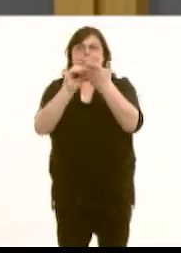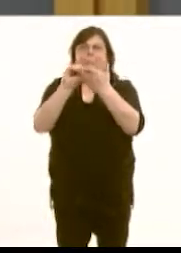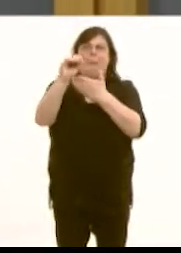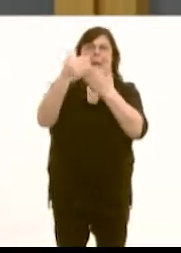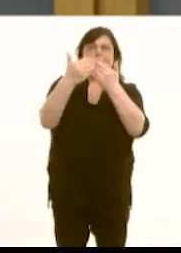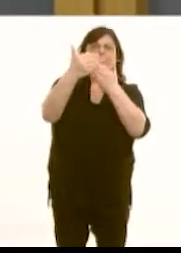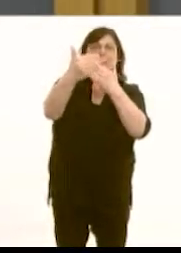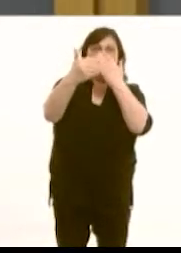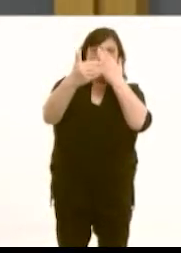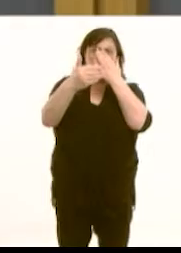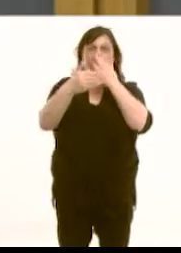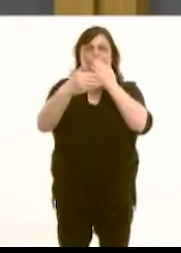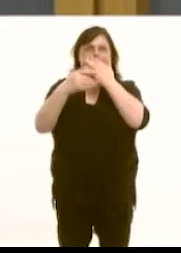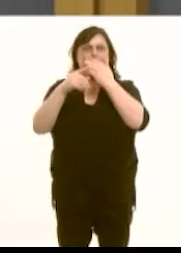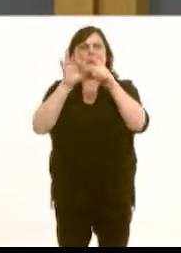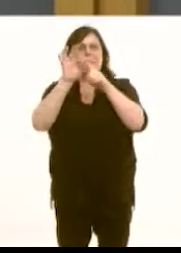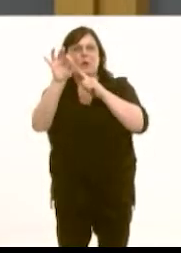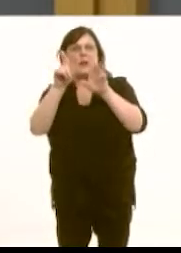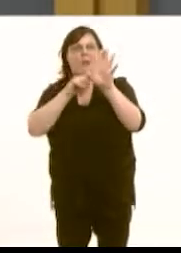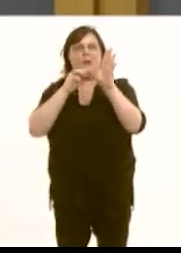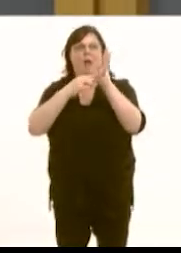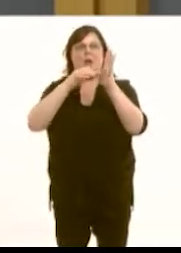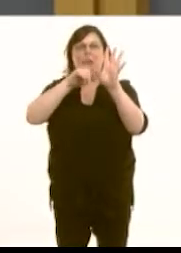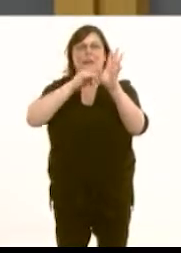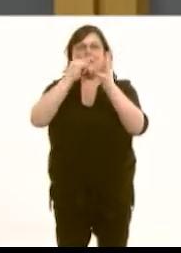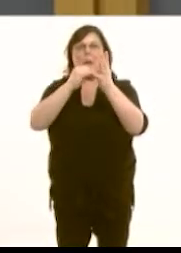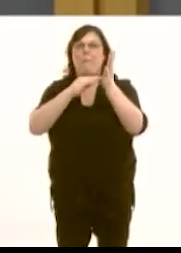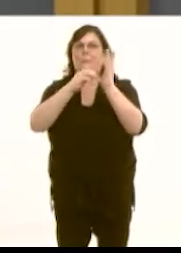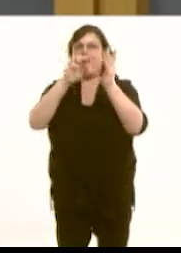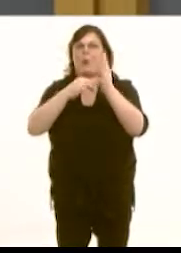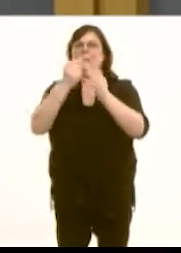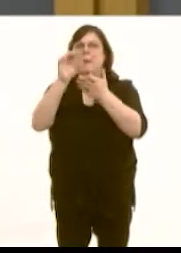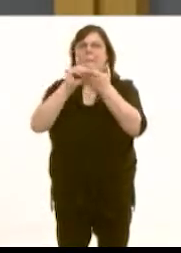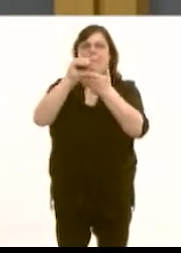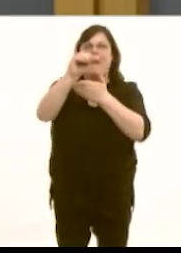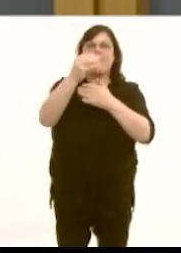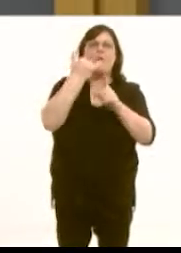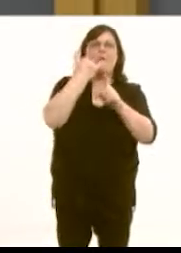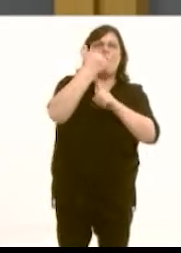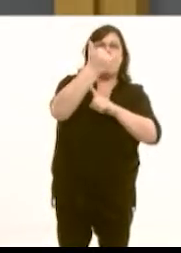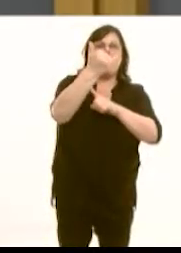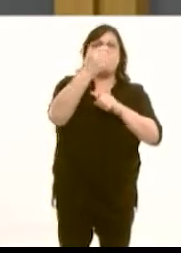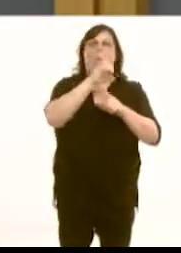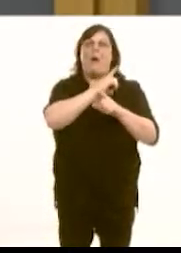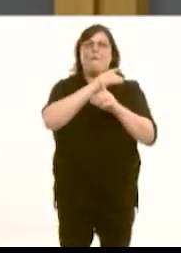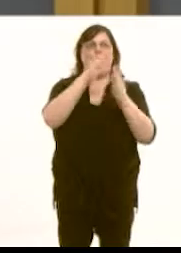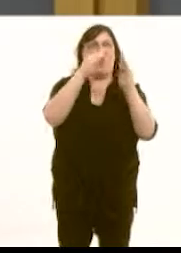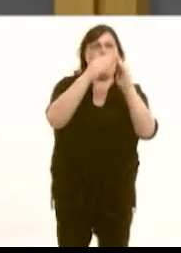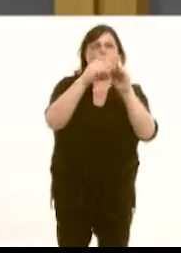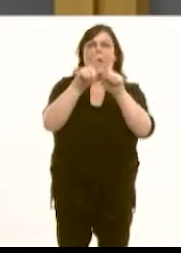talu am ddau ffÙn, un ar gyfer y gwaith, un ar gyfer y ty; rhai yn talu am focs i gryfhauír